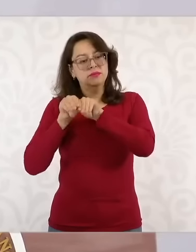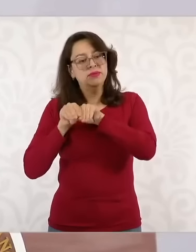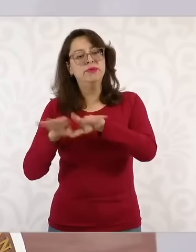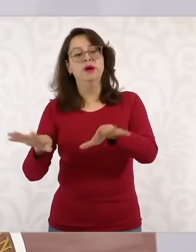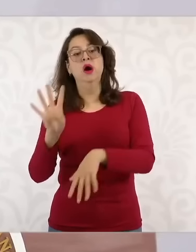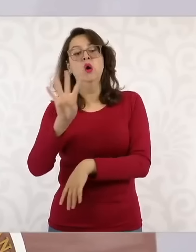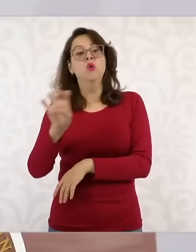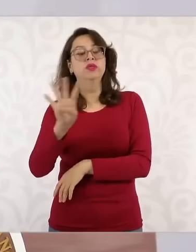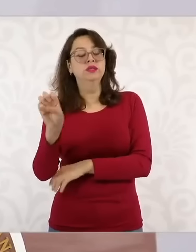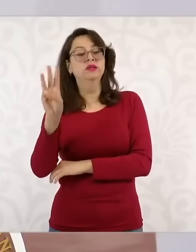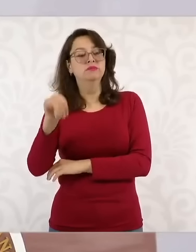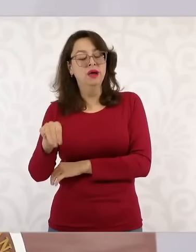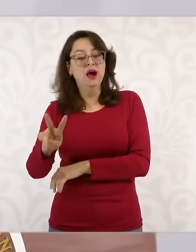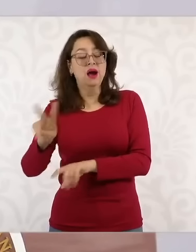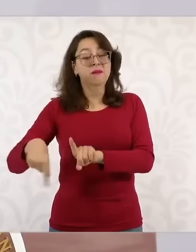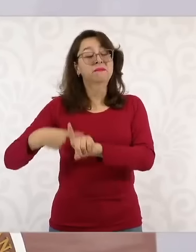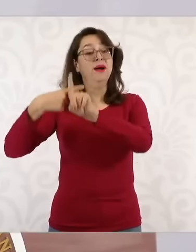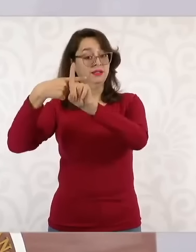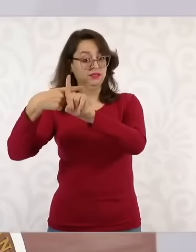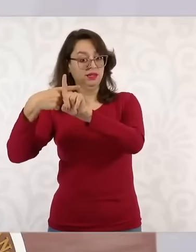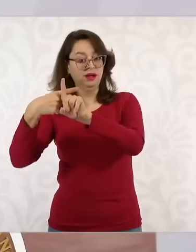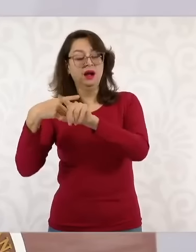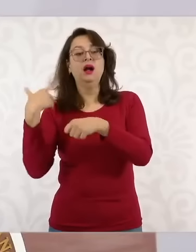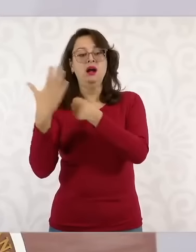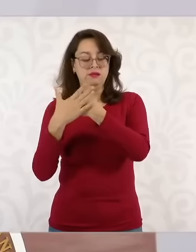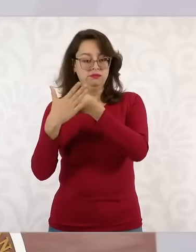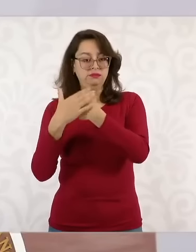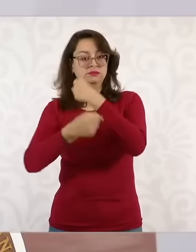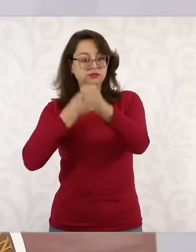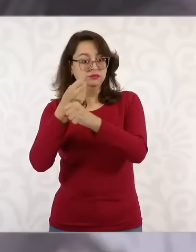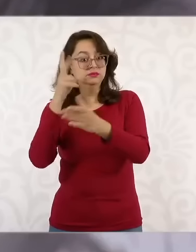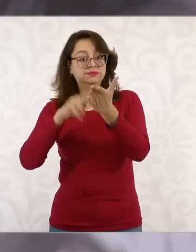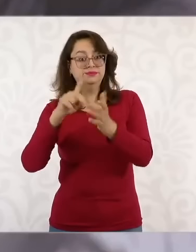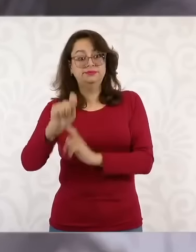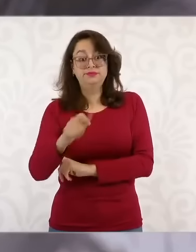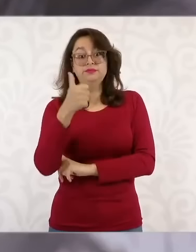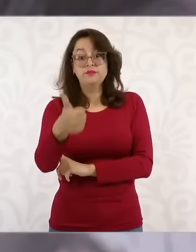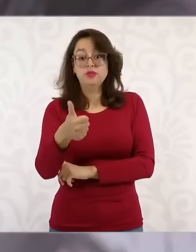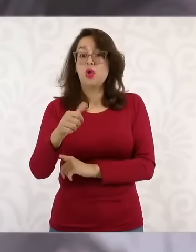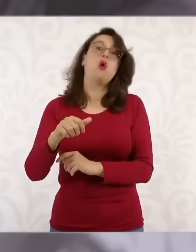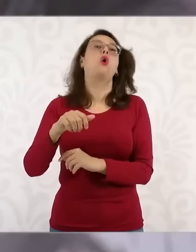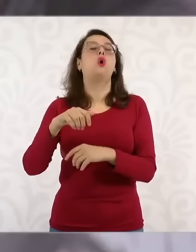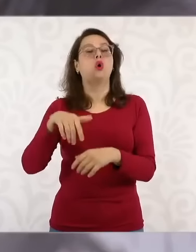400 MW adicionales y va a entrar en operación en 2027 Valladolit que va a aportar alrededor